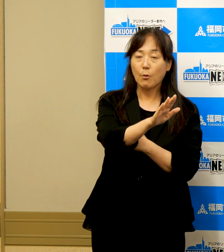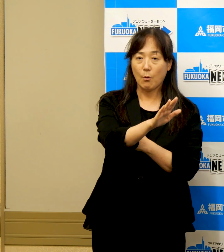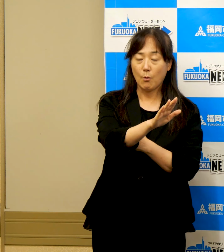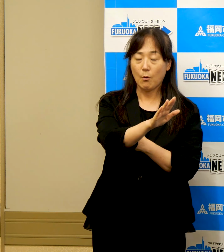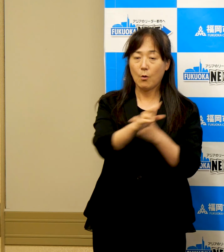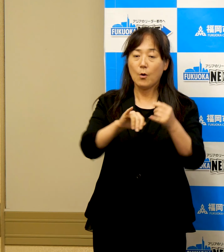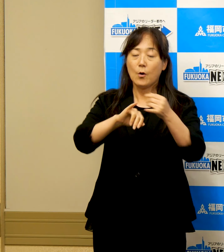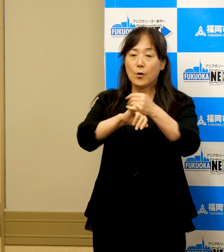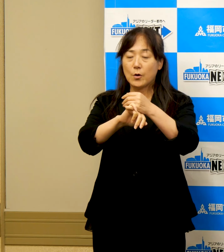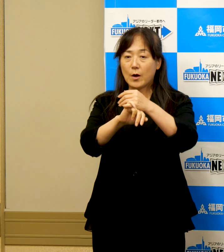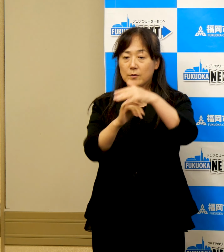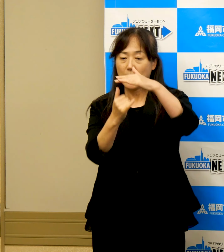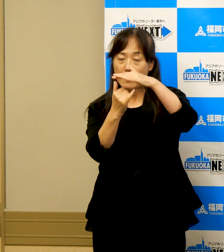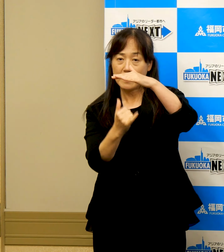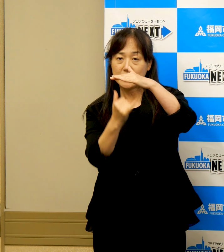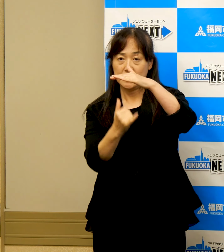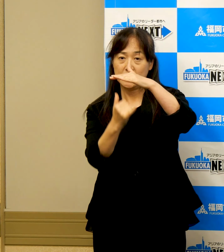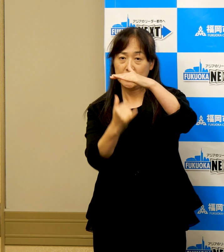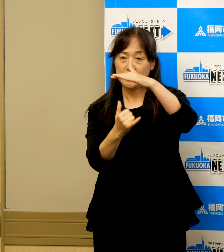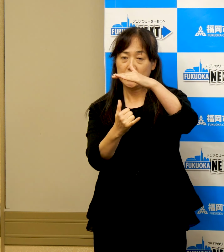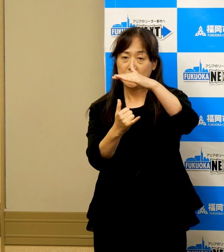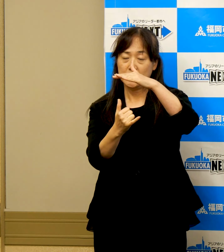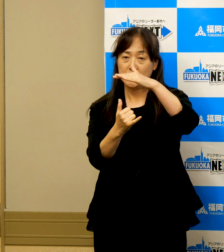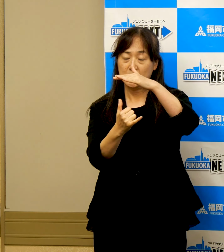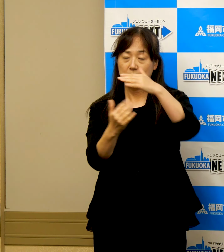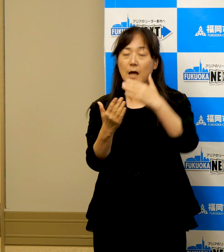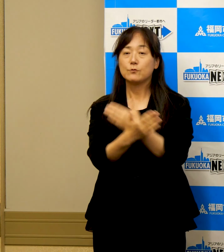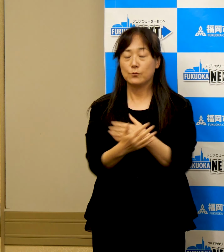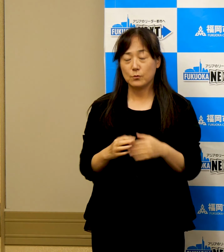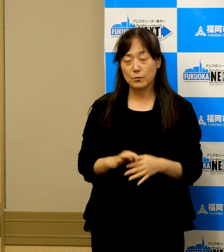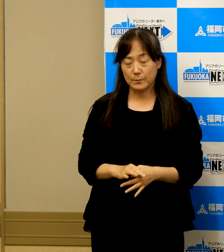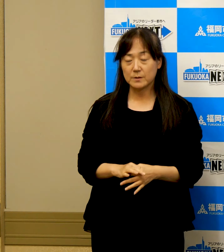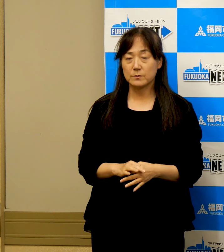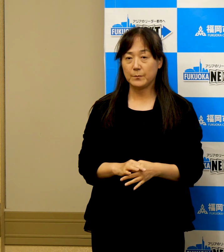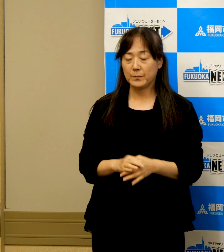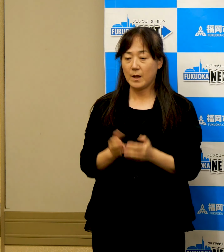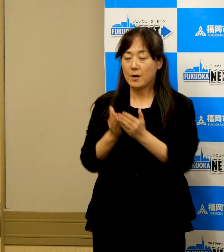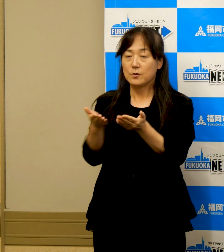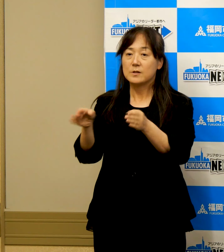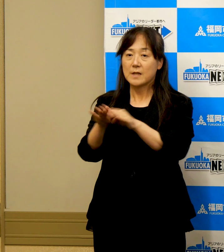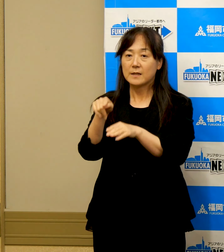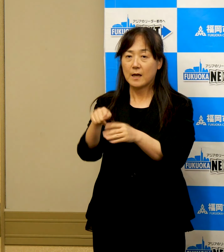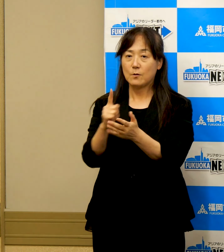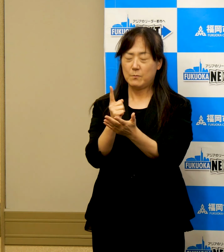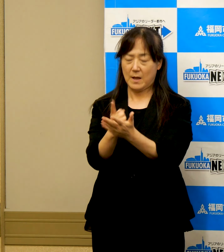予約の空きがかなりでるようになりました クルーズセンターについては